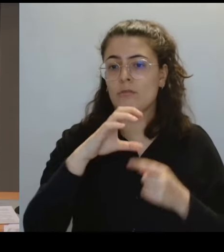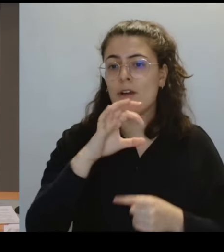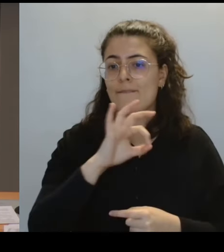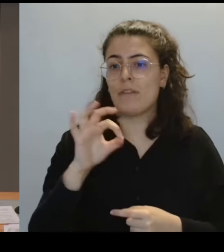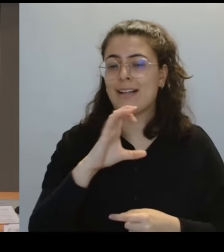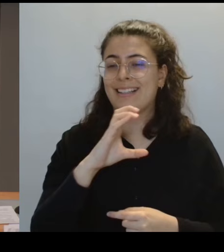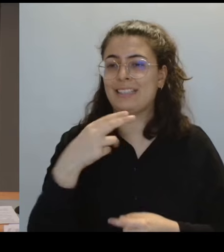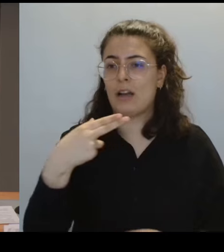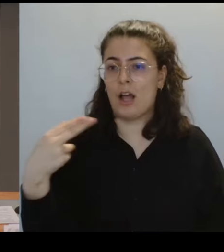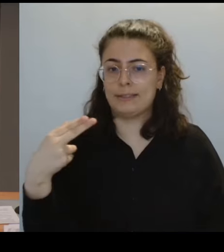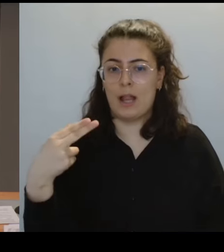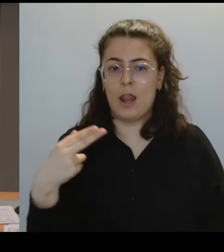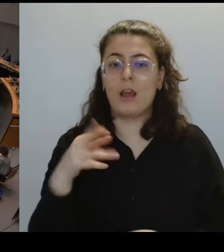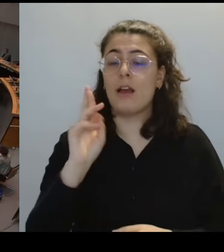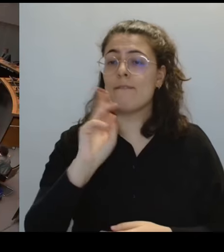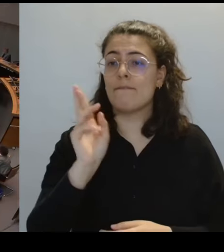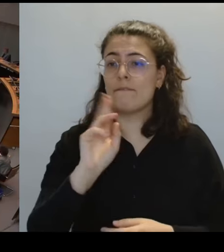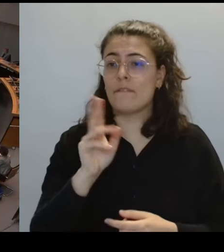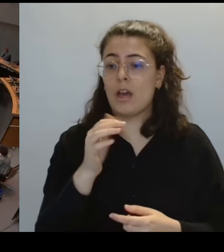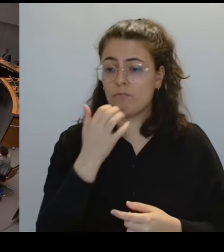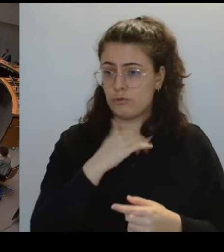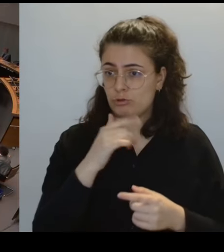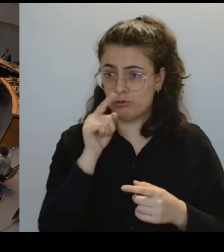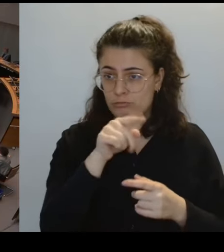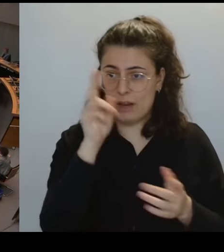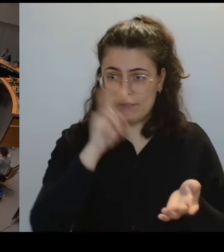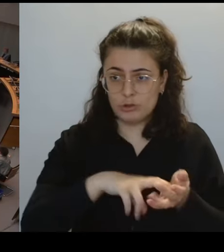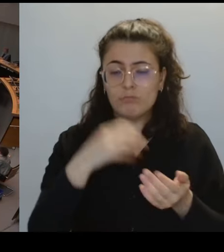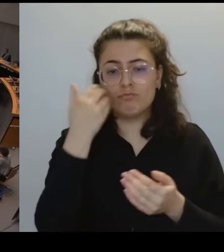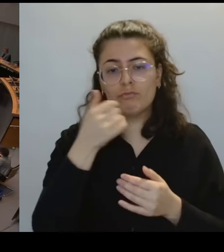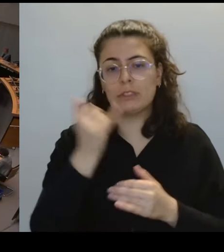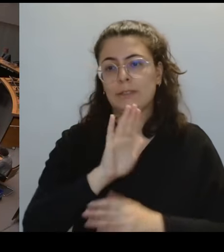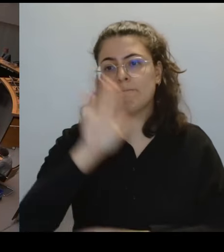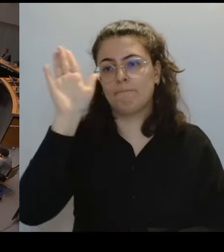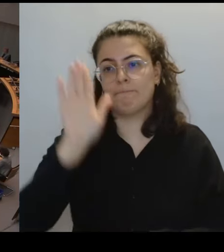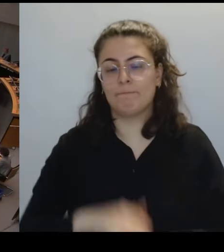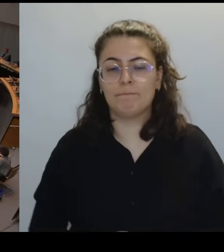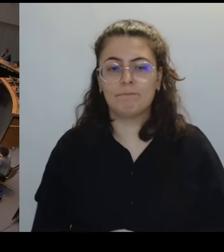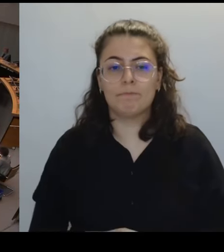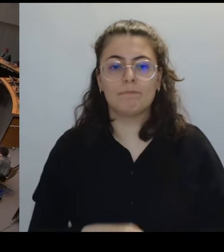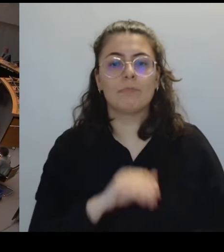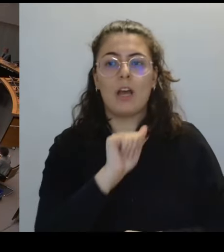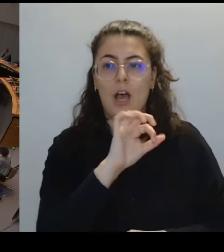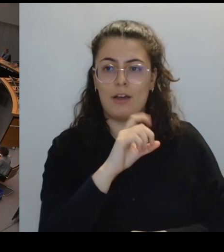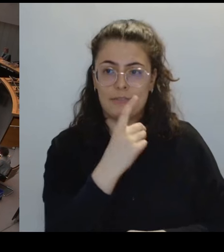den bitte. Ich bitte jetzt um das Handzeichen. Das ist die AfD-Fraktion. Wer stimmt dagegen?